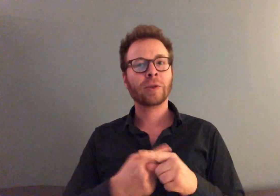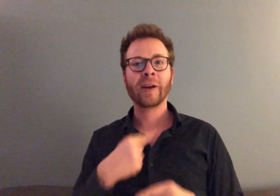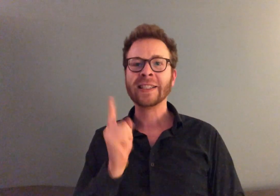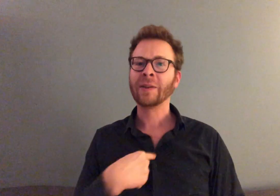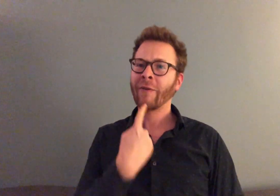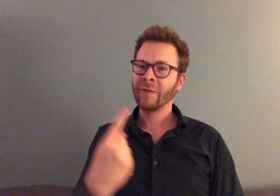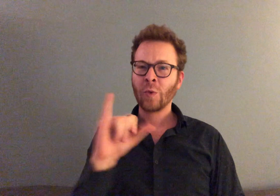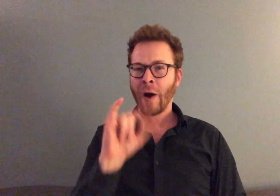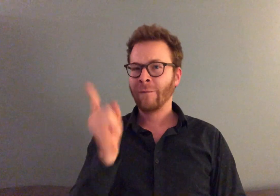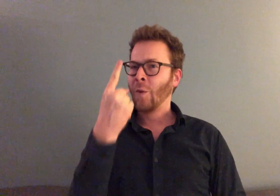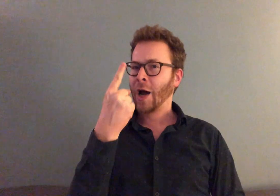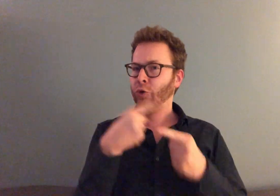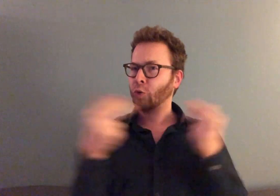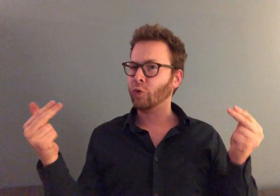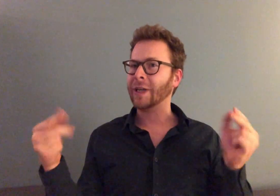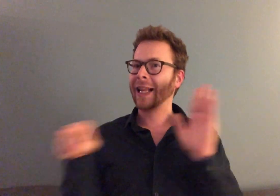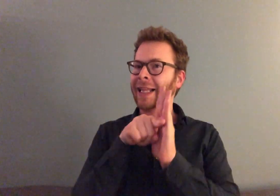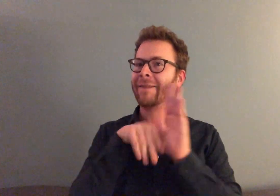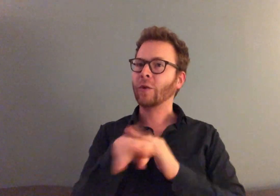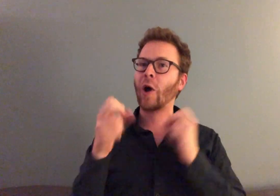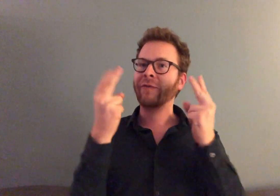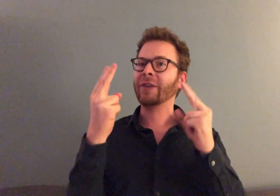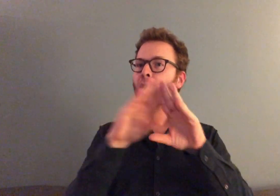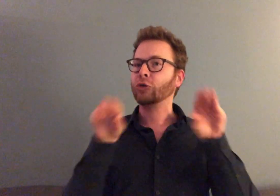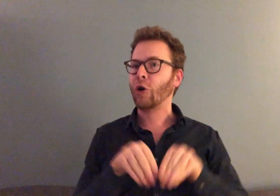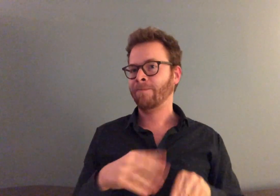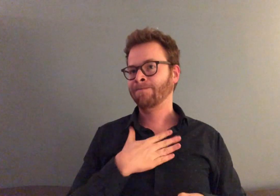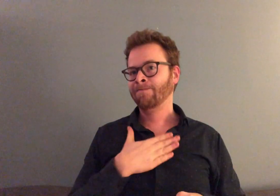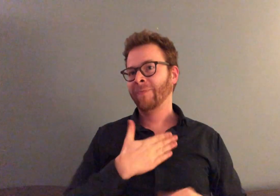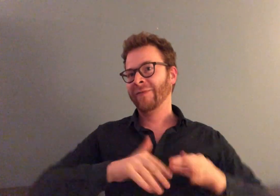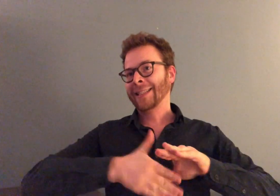Si je devais partager un inconvénient dans la vie en kot : c’est la vaisselle !